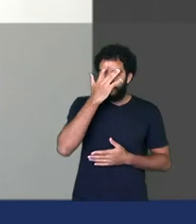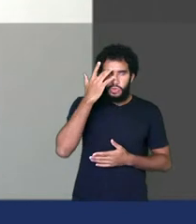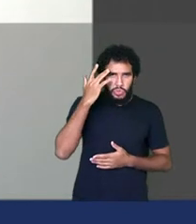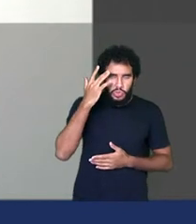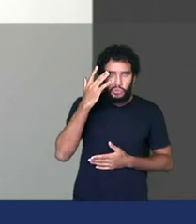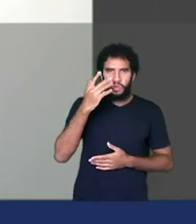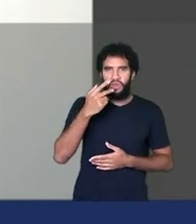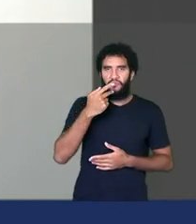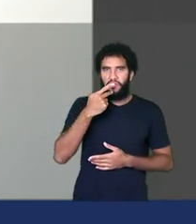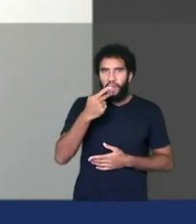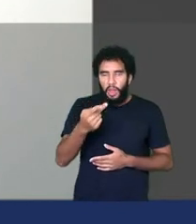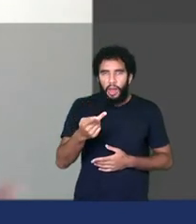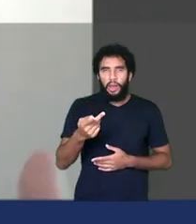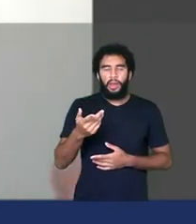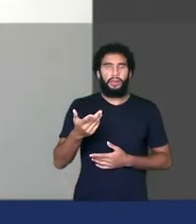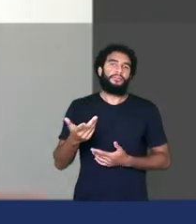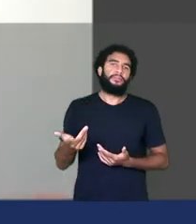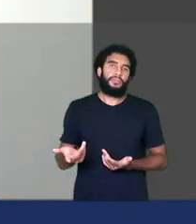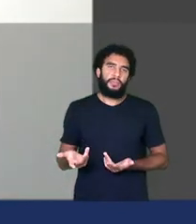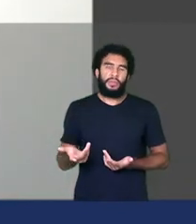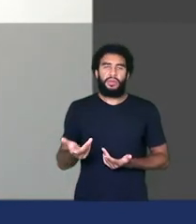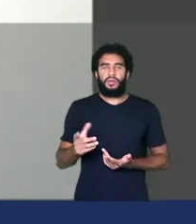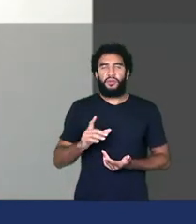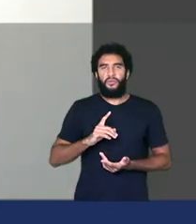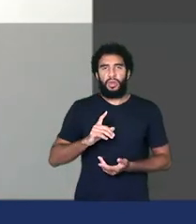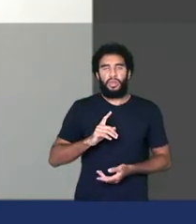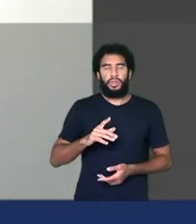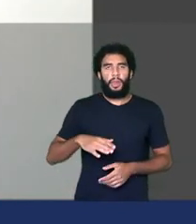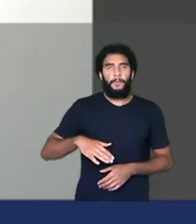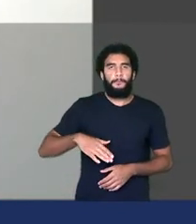NA DIREÇÃO QUE ALGUNS ESTÃO DEFENDENDO, DIZENDO QUE ISSO VAI AUMENTAR O NÚMERO DE